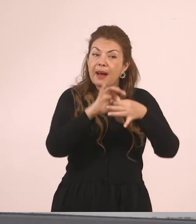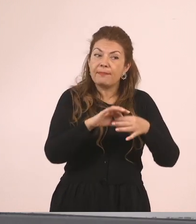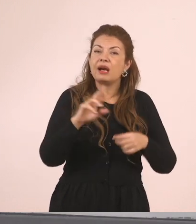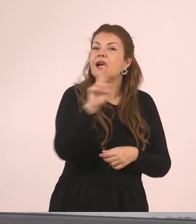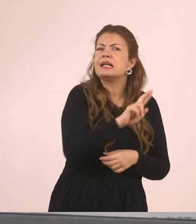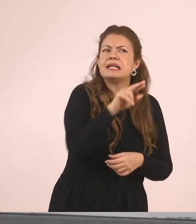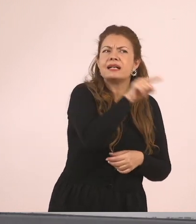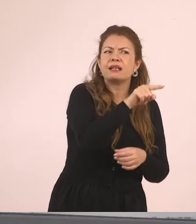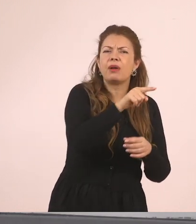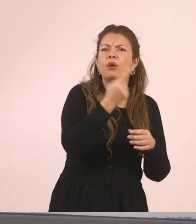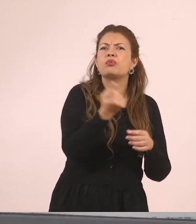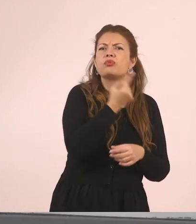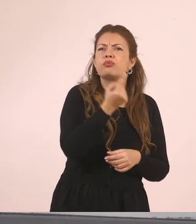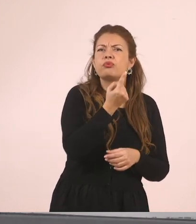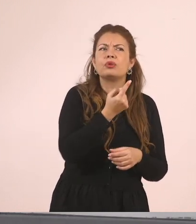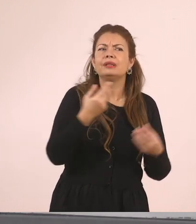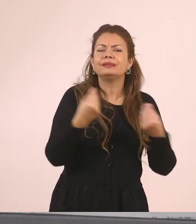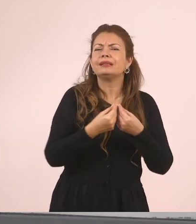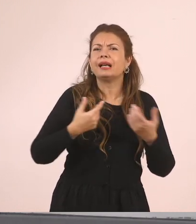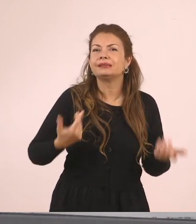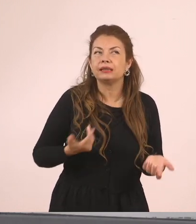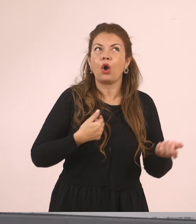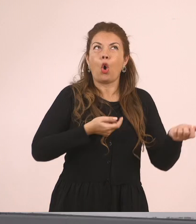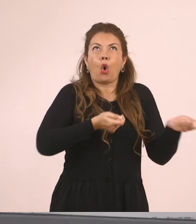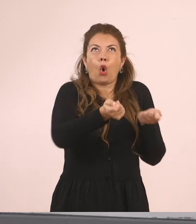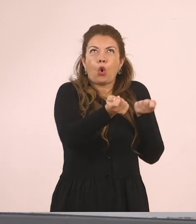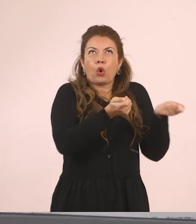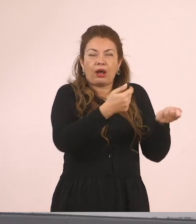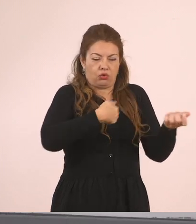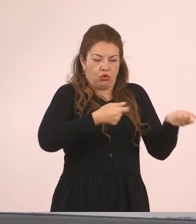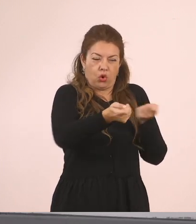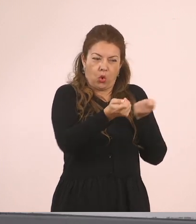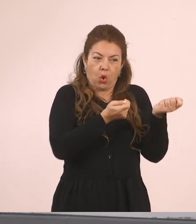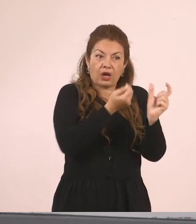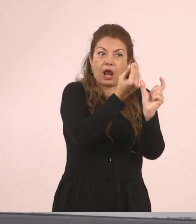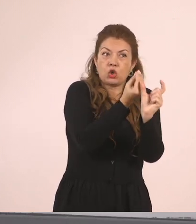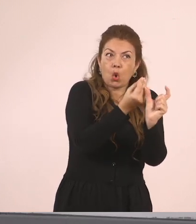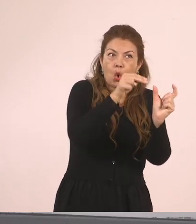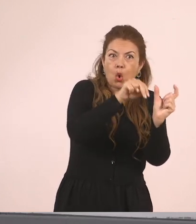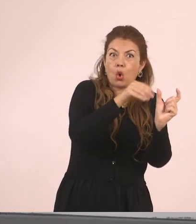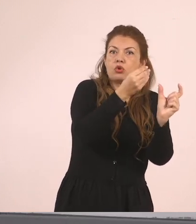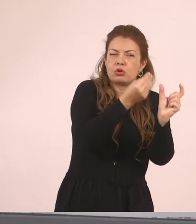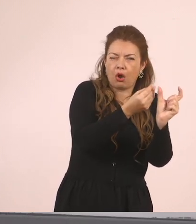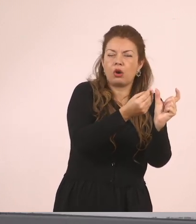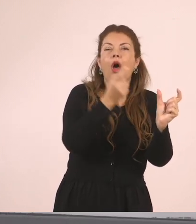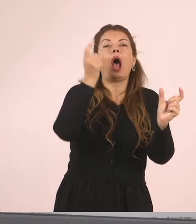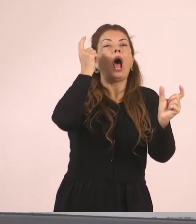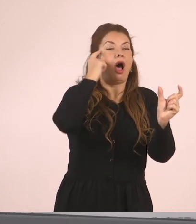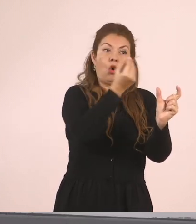ποιο είναι το αρχικό ρήμα από το οποίο θα πάρω την οργάνωση. Είναι το οργανώνω.